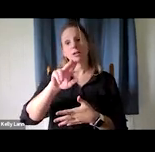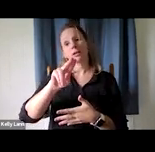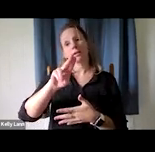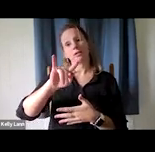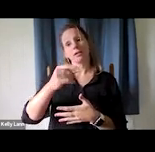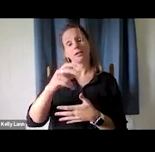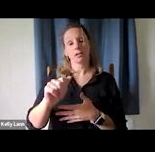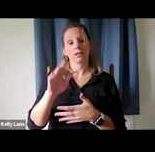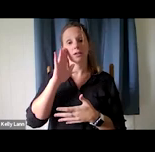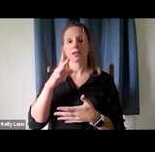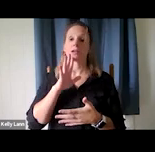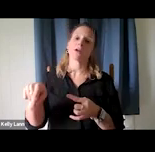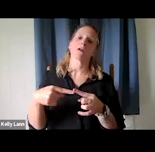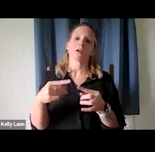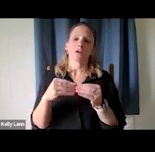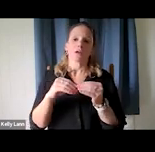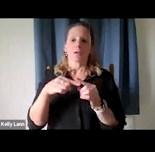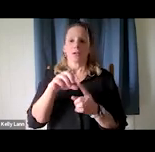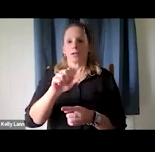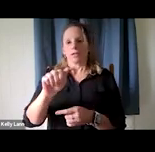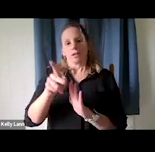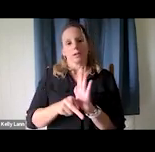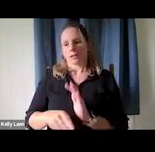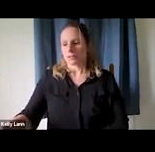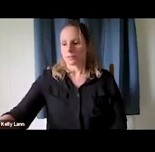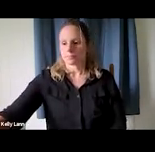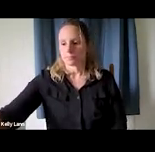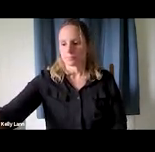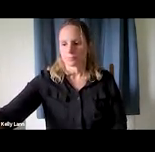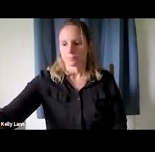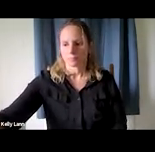quien hablará un poco más sobre la política de la SSA en esta área, Natasha.